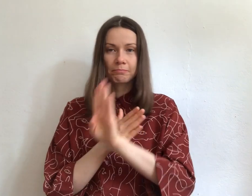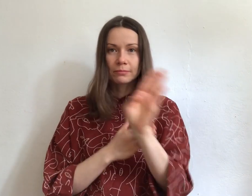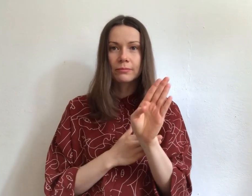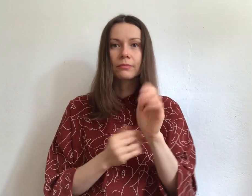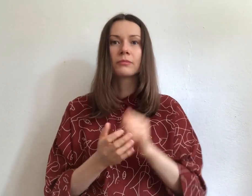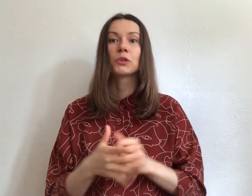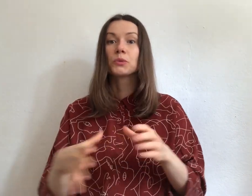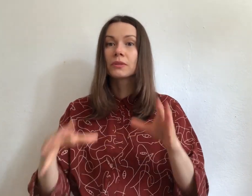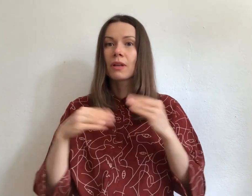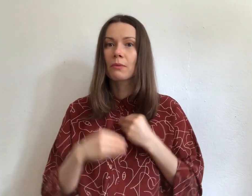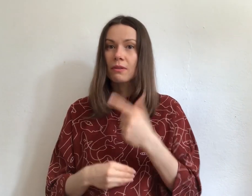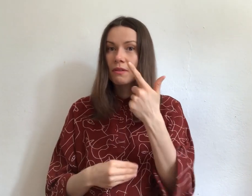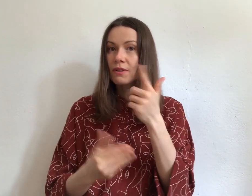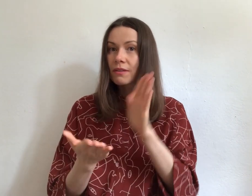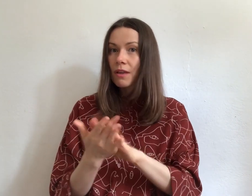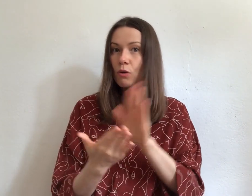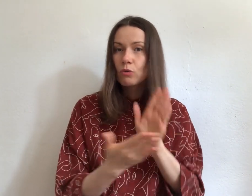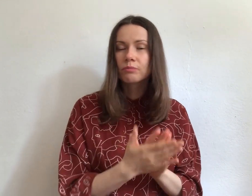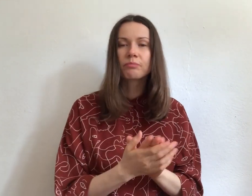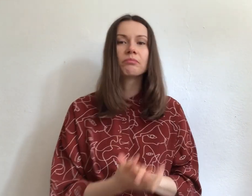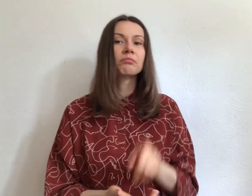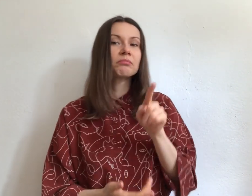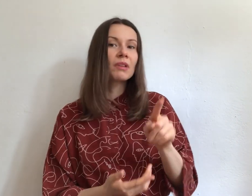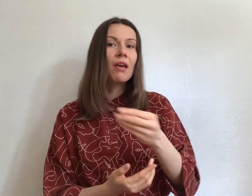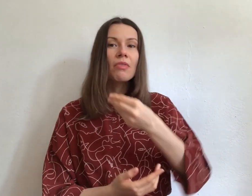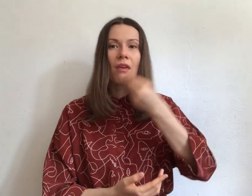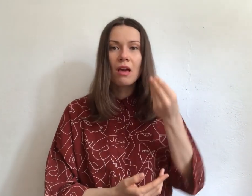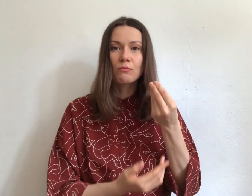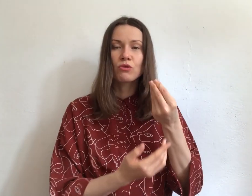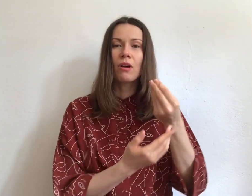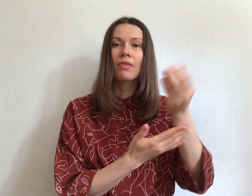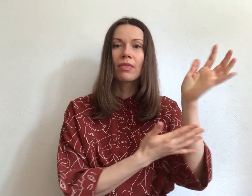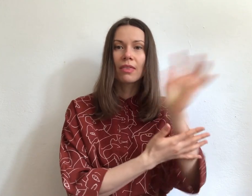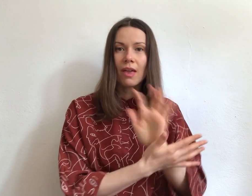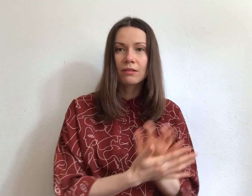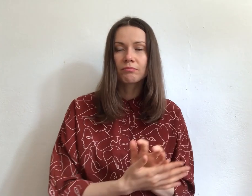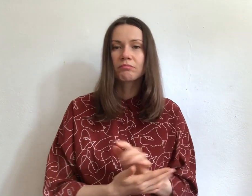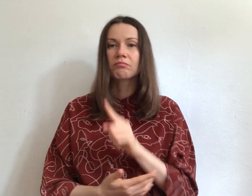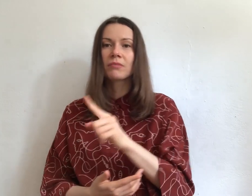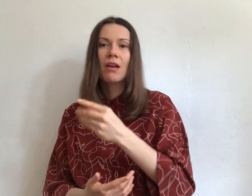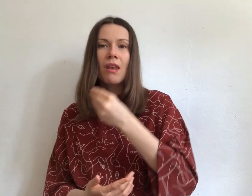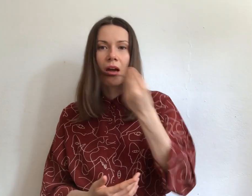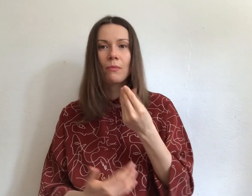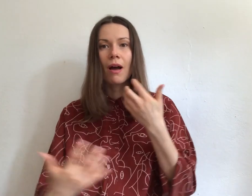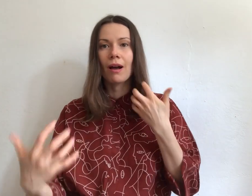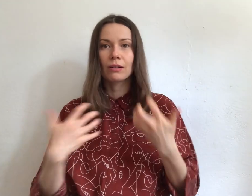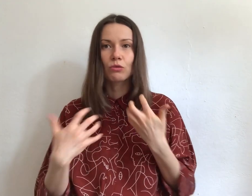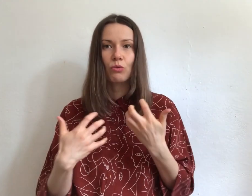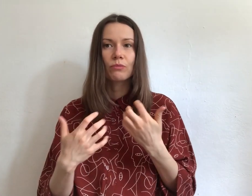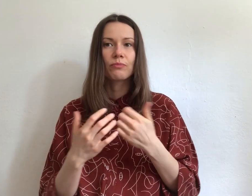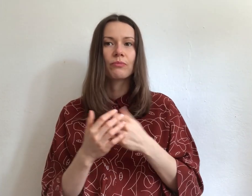i zdobył 2 nagrody za najlepszy scenariusz i najlepszego aktora